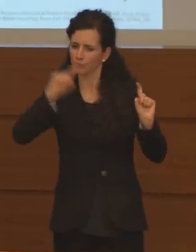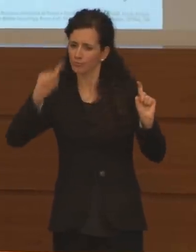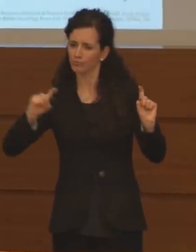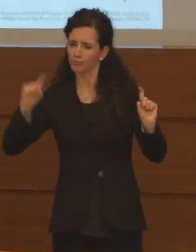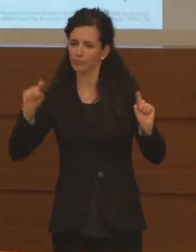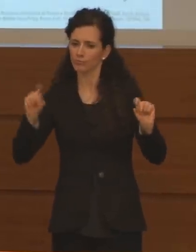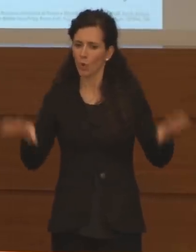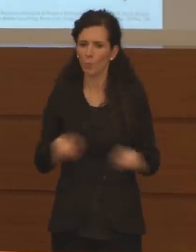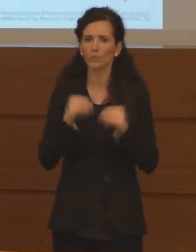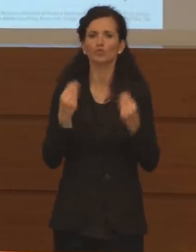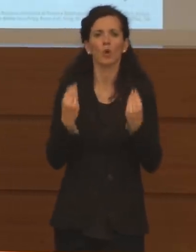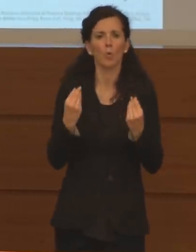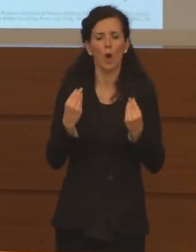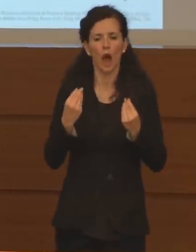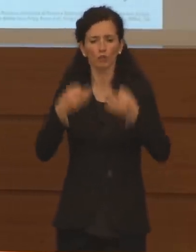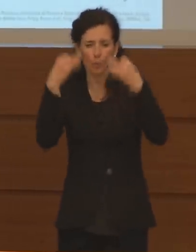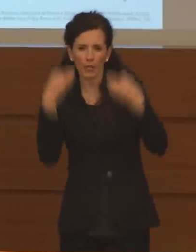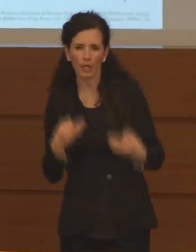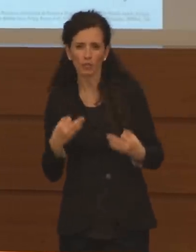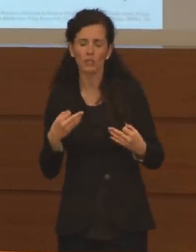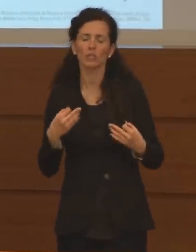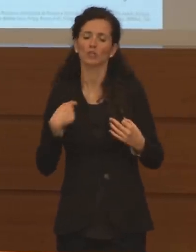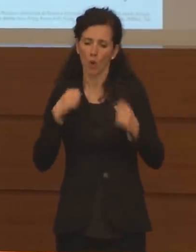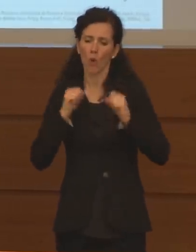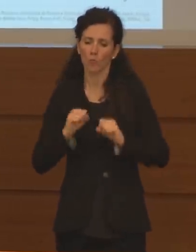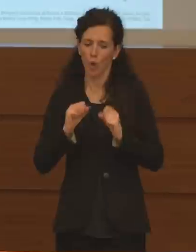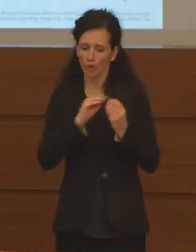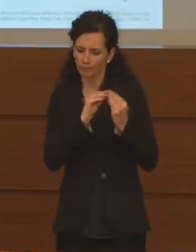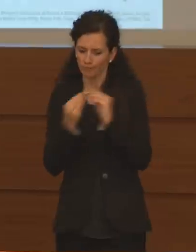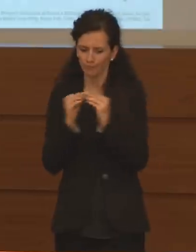anche delle ricostruzioni delle retrospettive oltre che delle proiezioni.